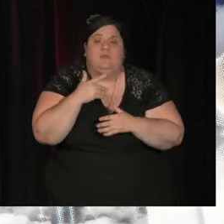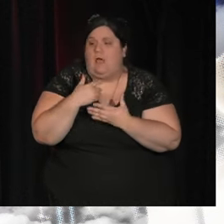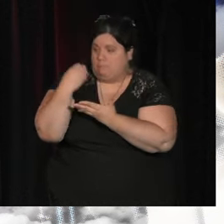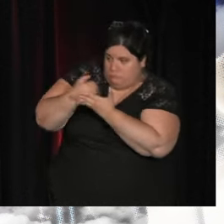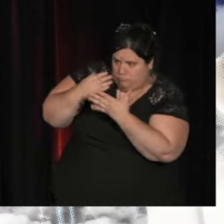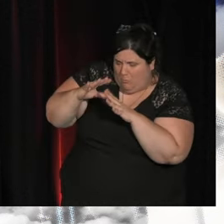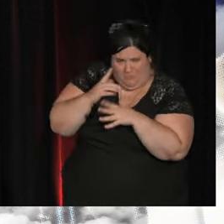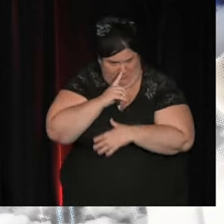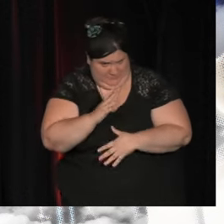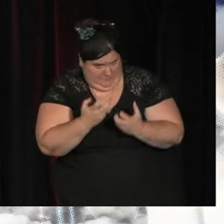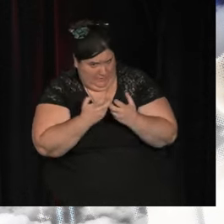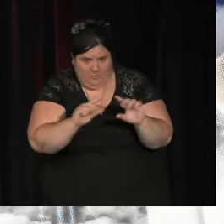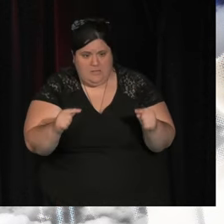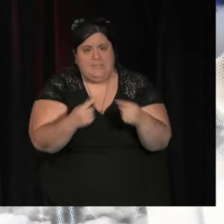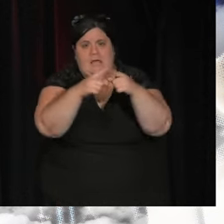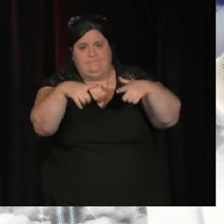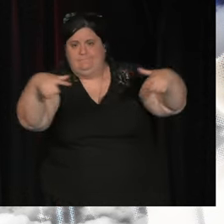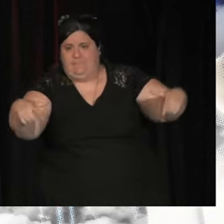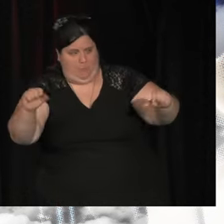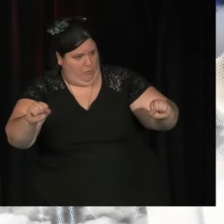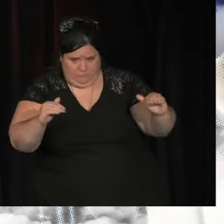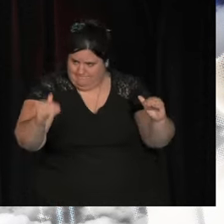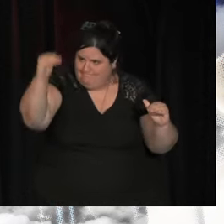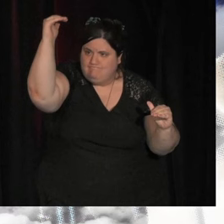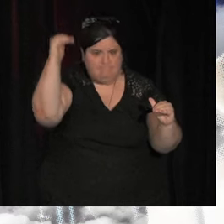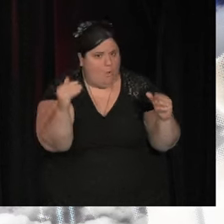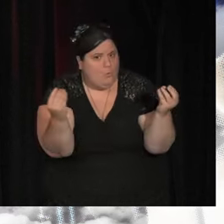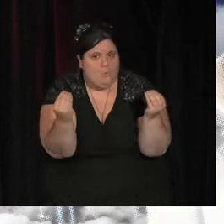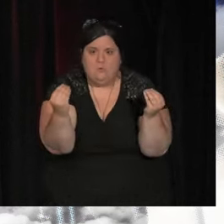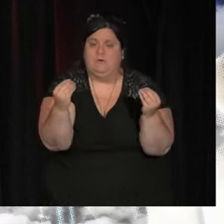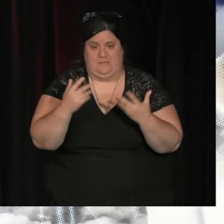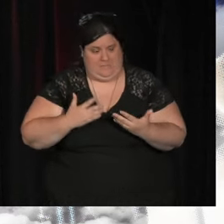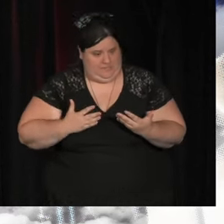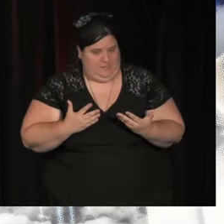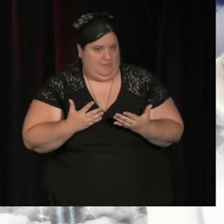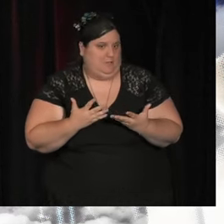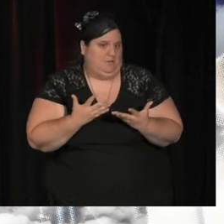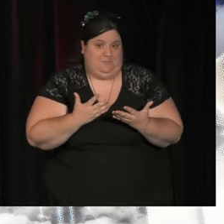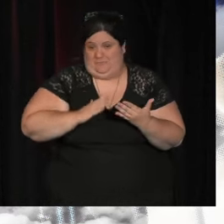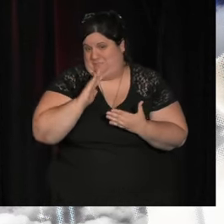de verticalité, il y a toujours un moment où tu peux monter et il y a deux catégories de héros, ceux qui peuvent monter directement